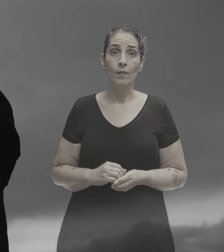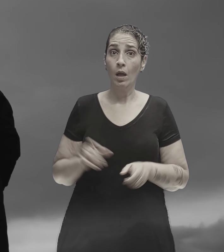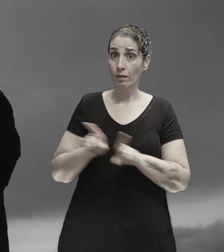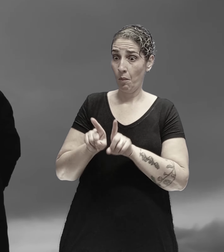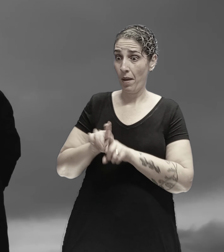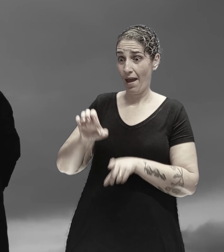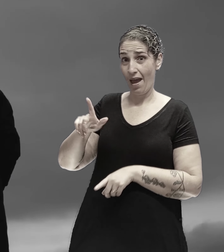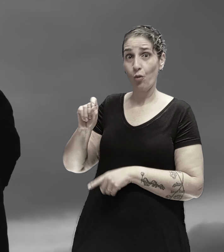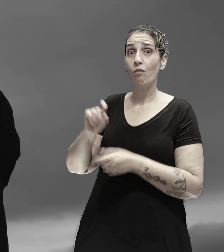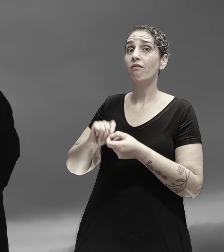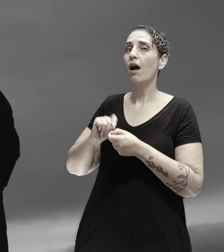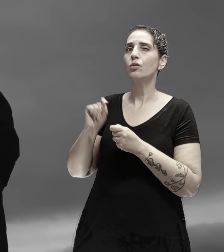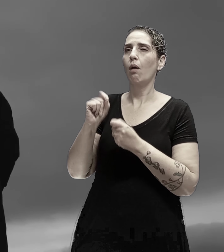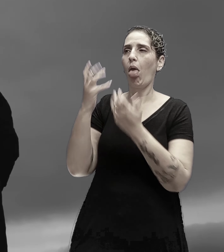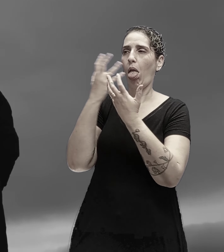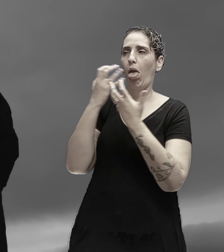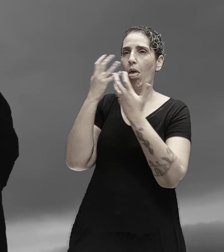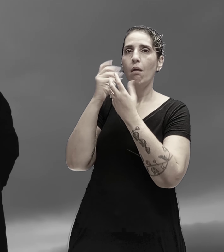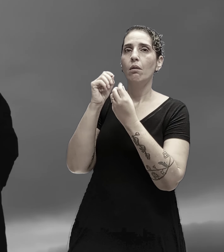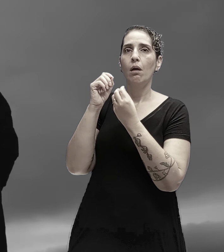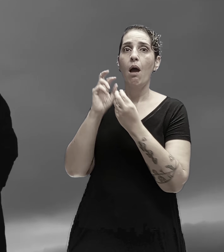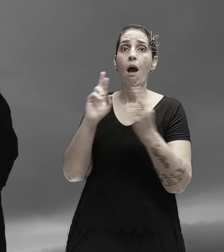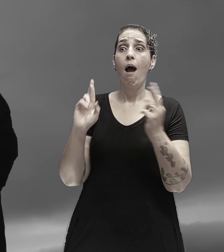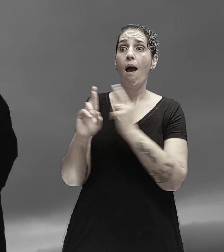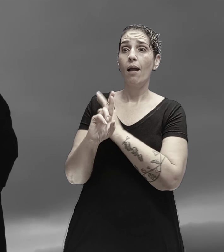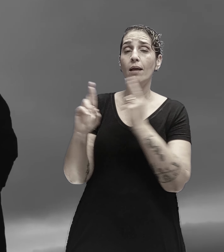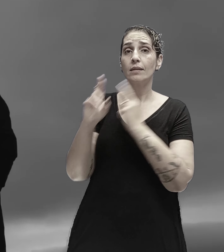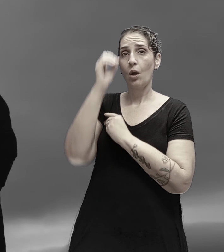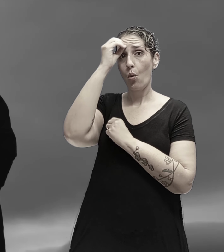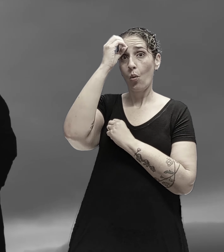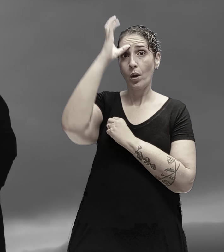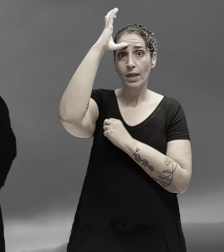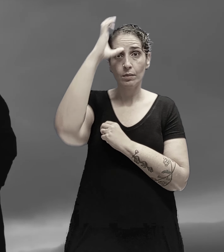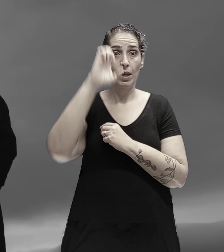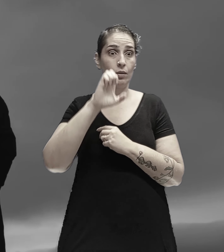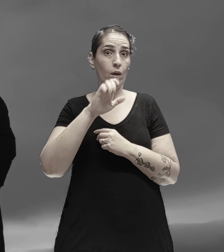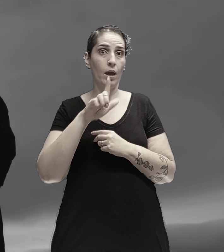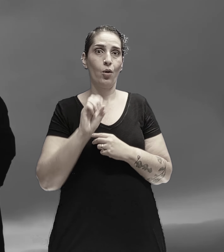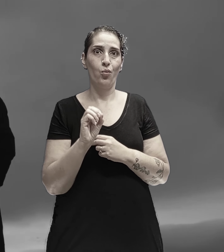Outra armadilha do ego é sua relação com o conhecimento.